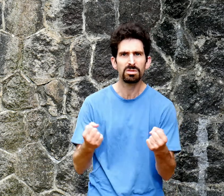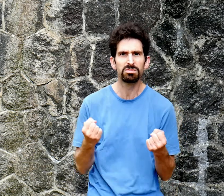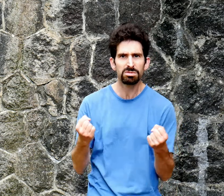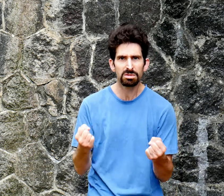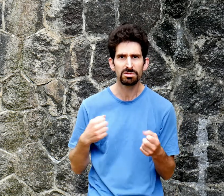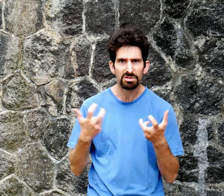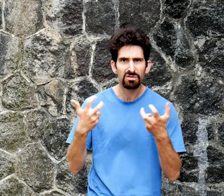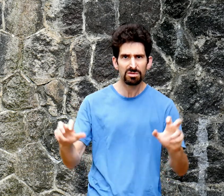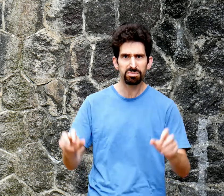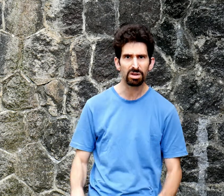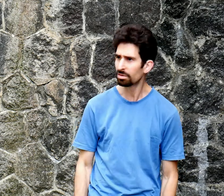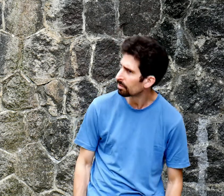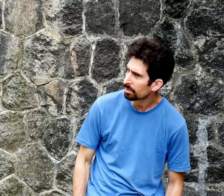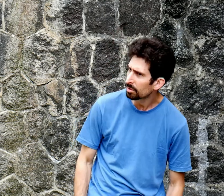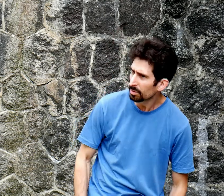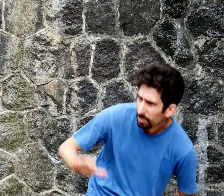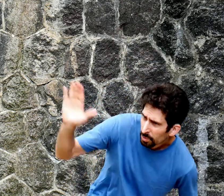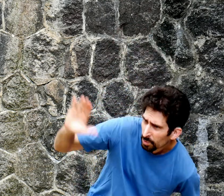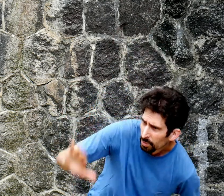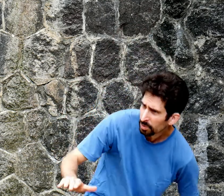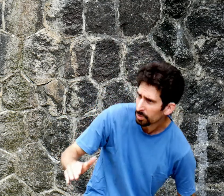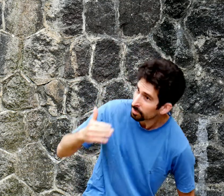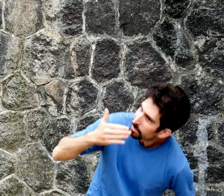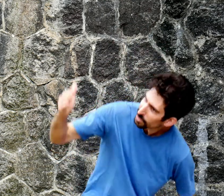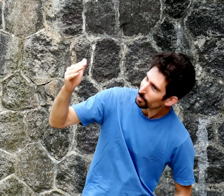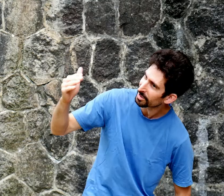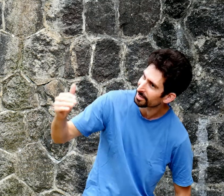Mais je ne veux pas baiser. Ouh, ouh ! Bonjour !